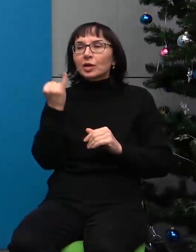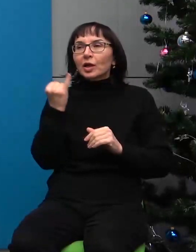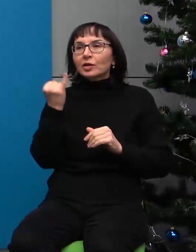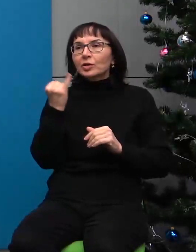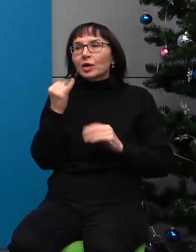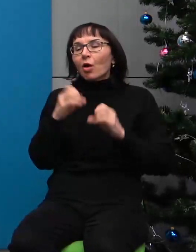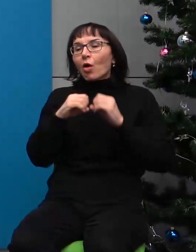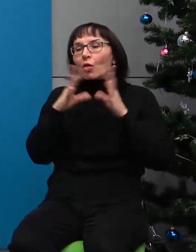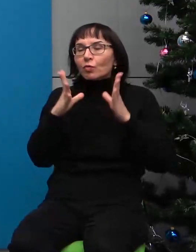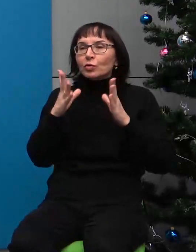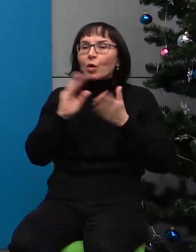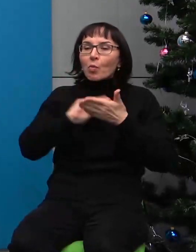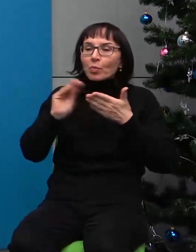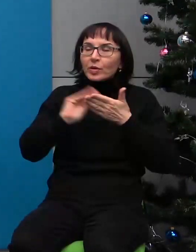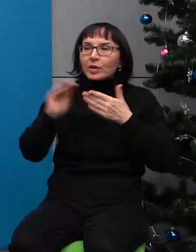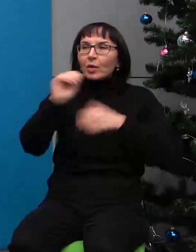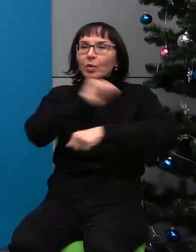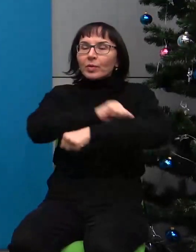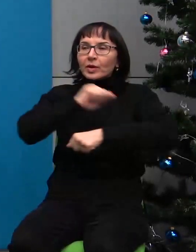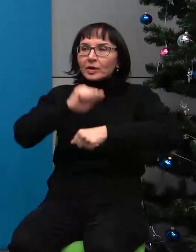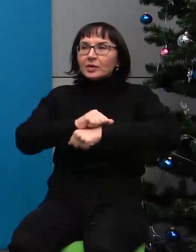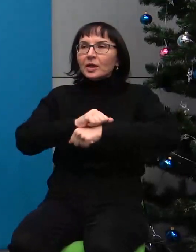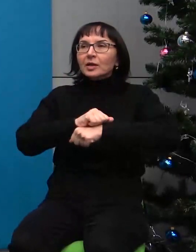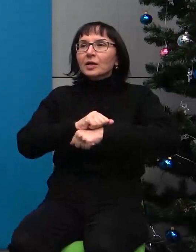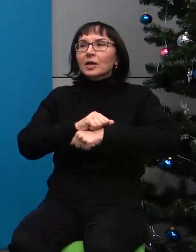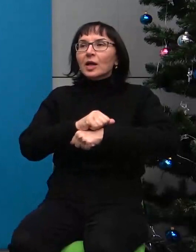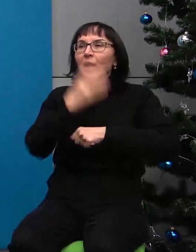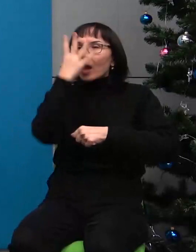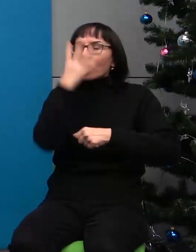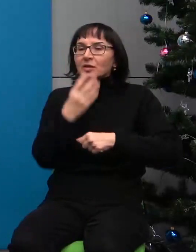pisałem, jakieś tam wycinałem zdjęcia, przyklejałem, wymyślałem swoje tytuły.